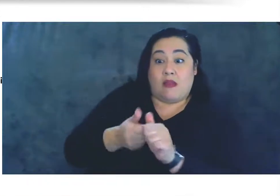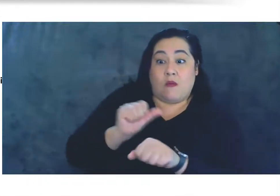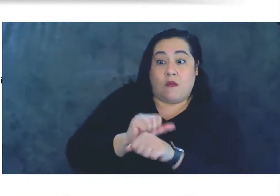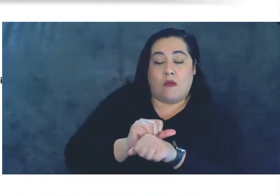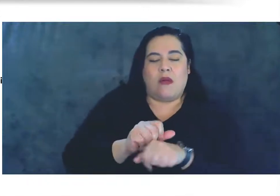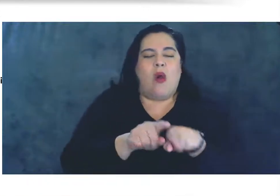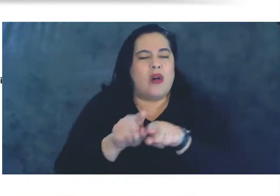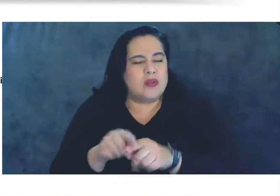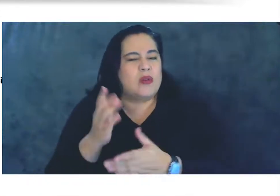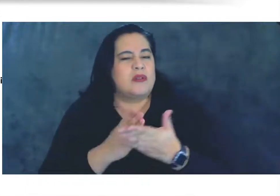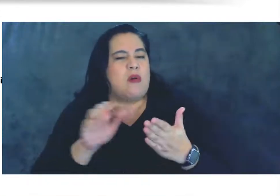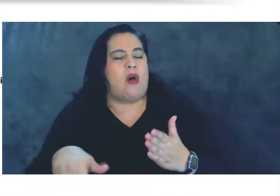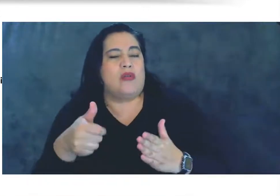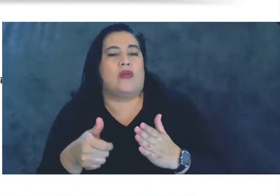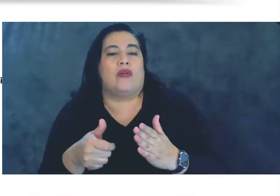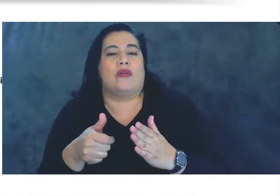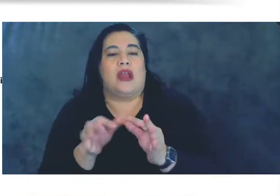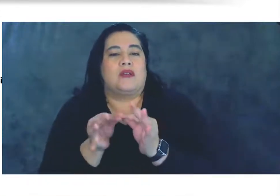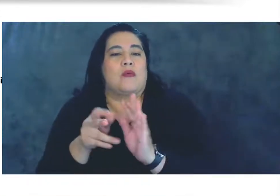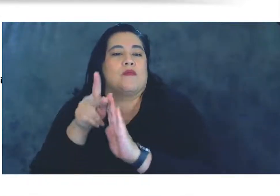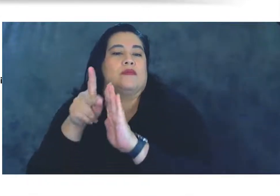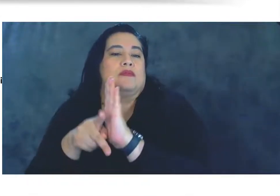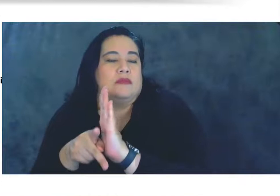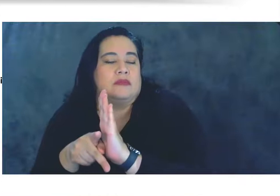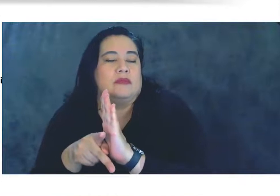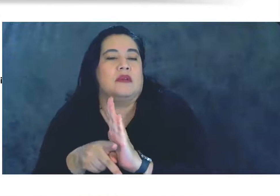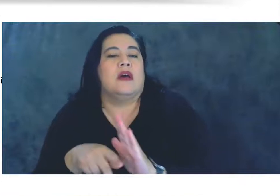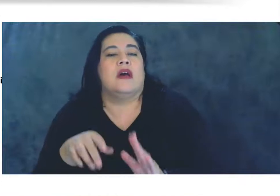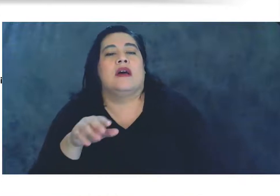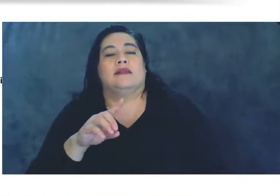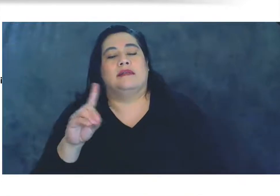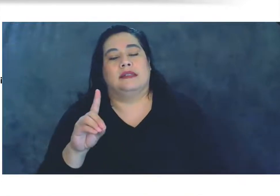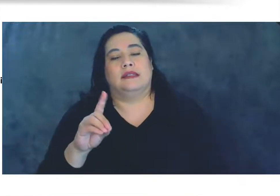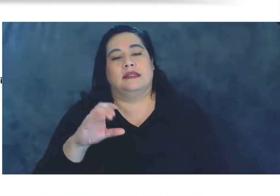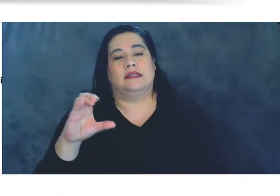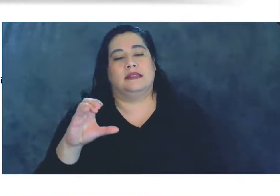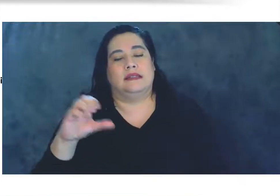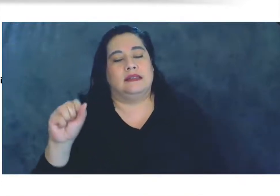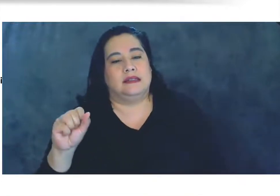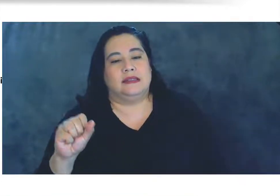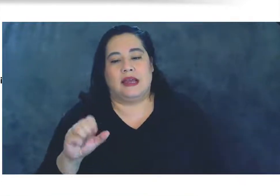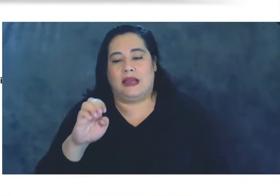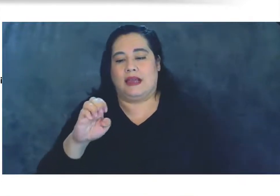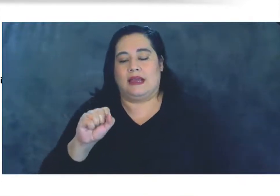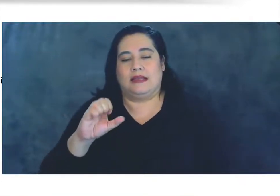Y además de algunos principios de interpretación. Y el esquema de las demandas y los controles.